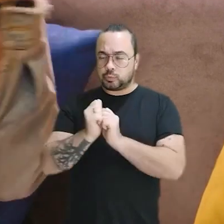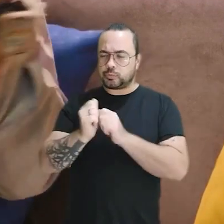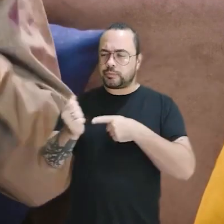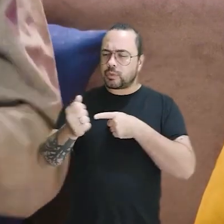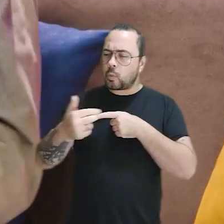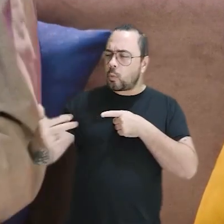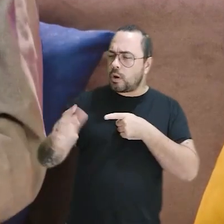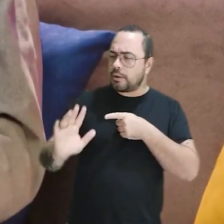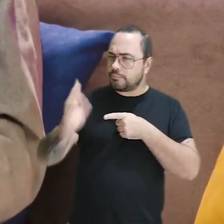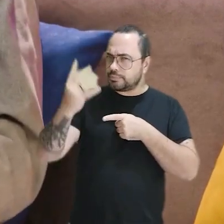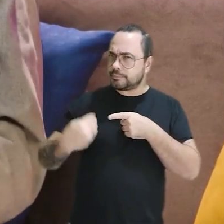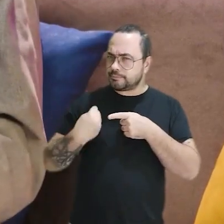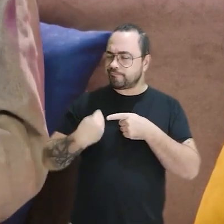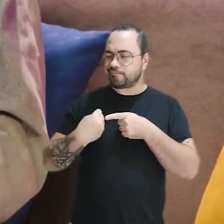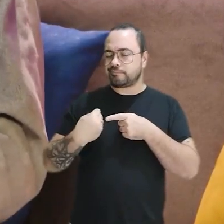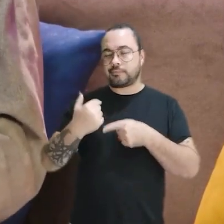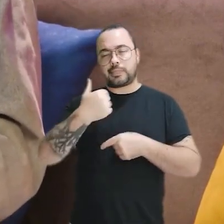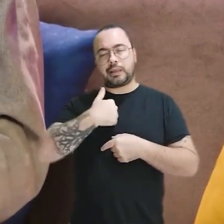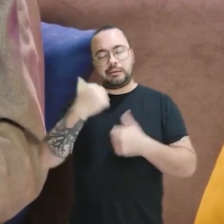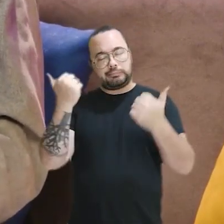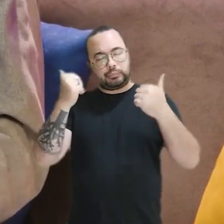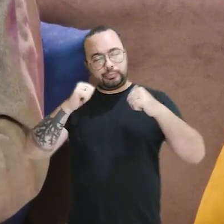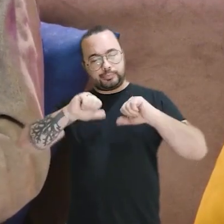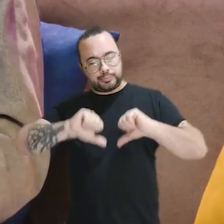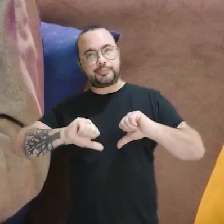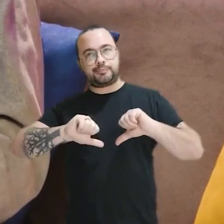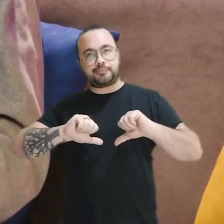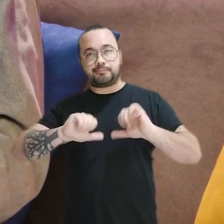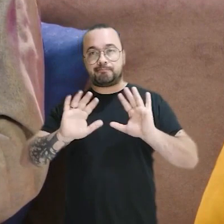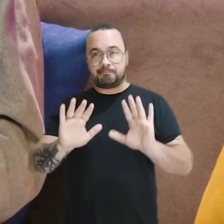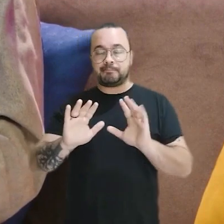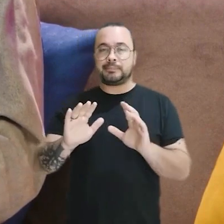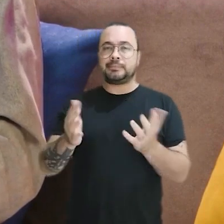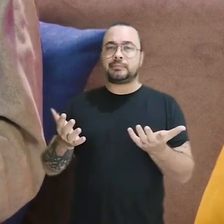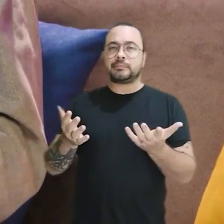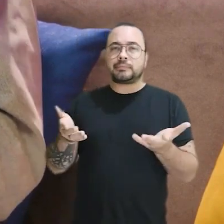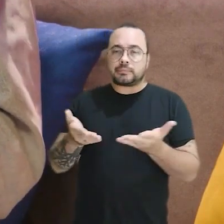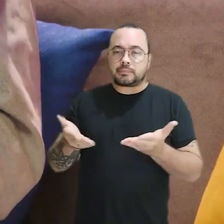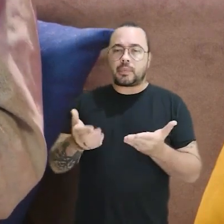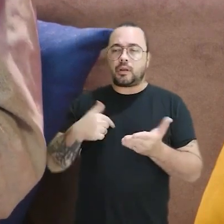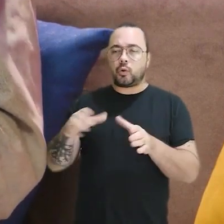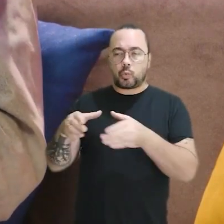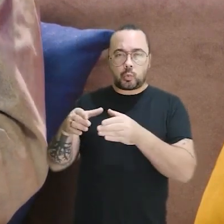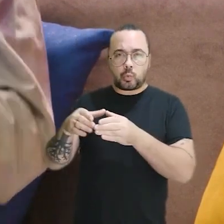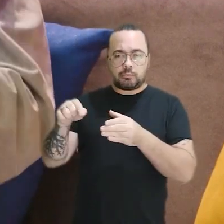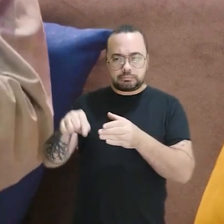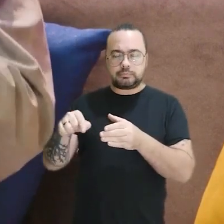rolando, não tava mais me fazendo bem, sabe? Então, poxa, eu tô agora só no clube, basicamente, tô da casa